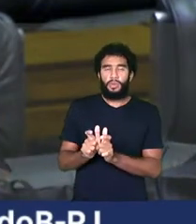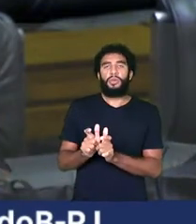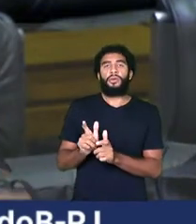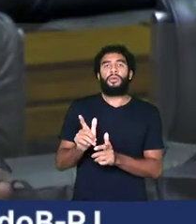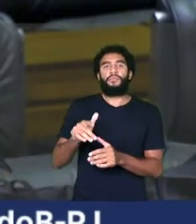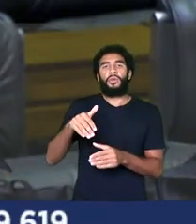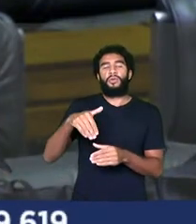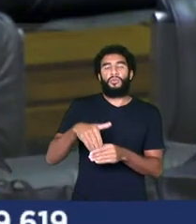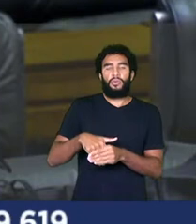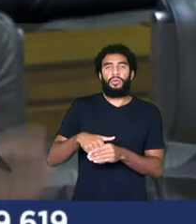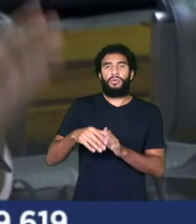DESTAQUE DO PCDOB, E A MINORIA ENCAMINHA NÃO AO TEXTO E SIM